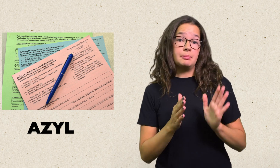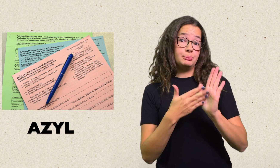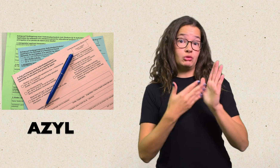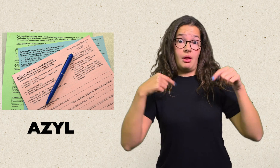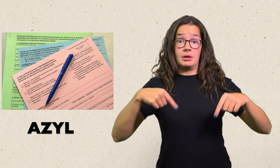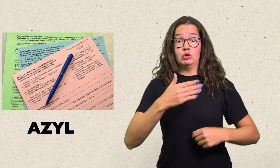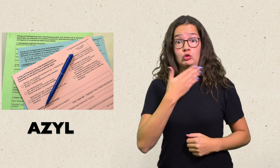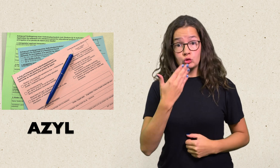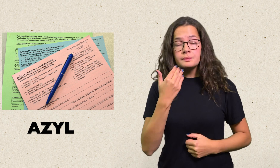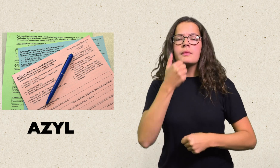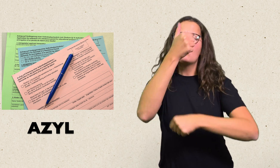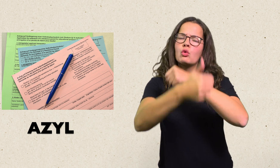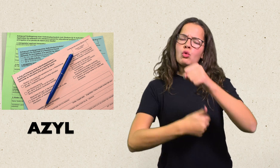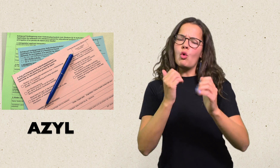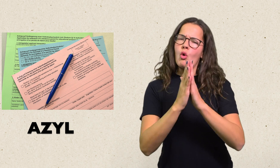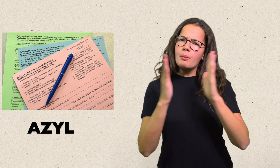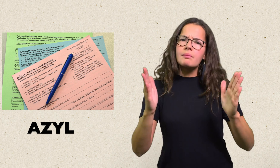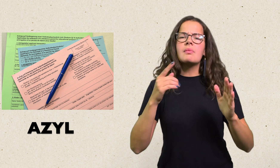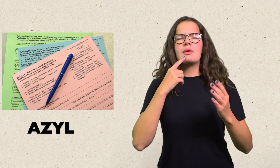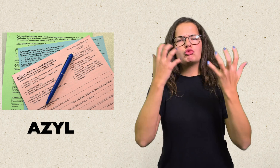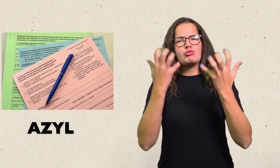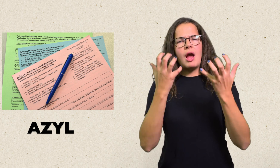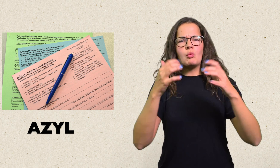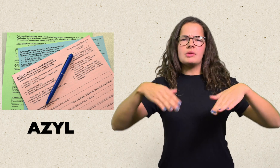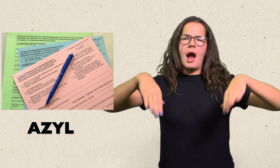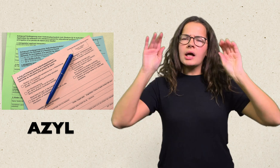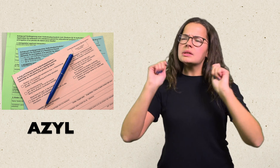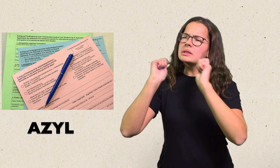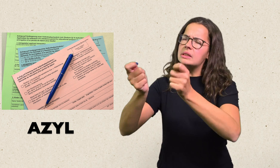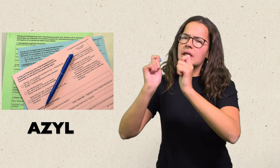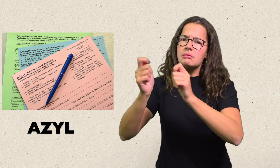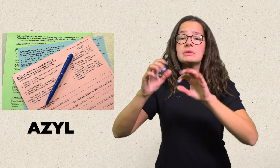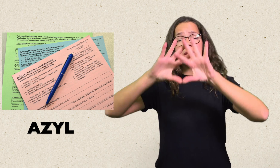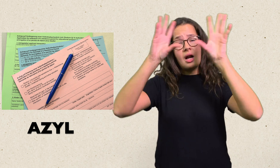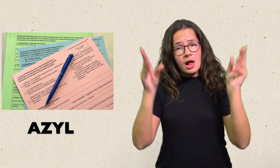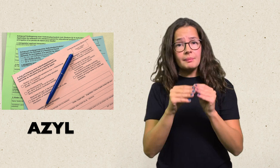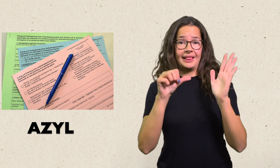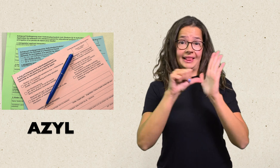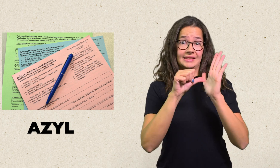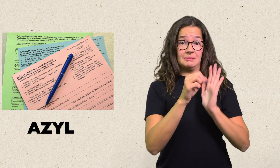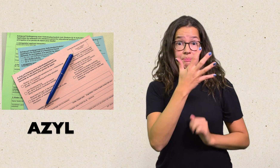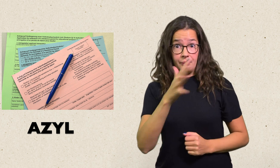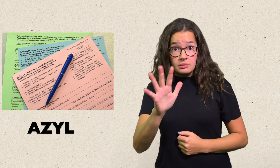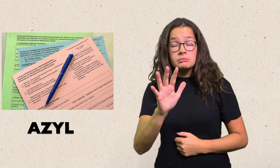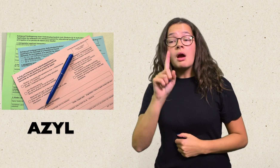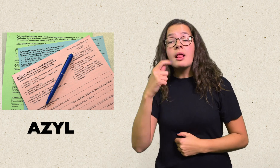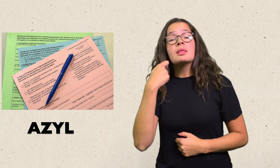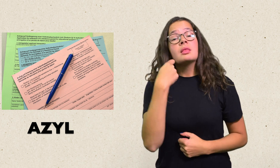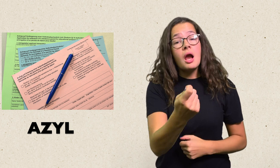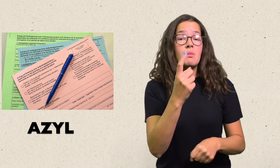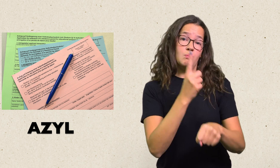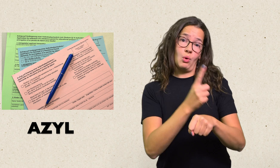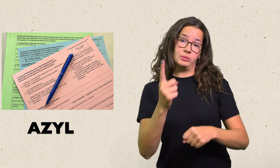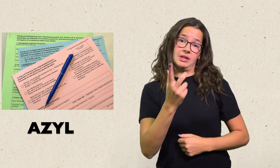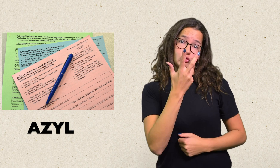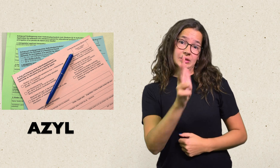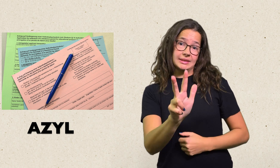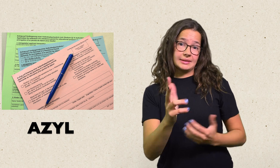Například v Česku žádá každý rok o azyl asi 1500 lidí, ale dostane ho jenom asi 300 lidí.